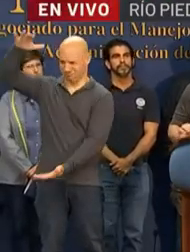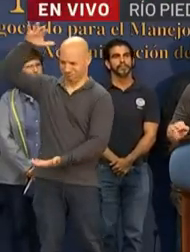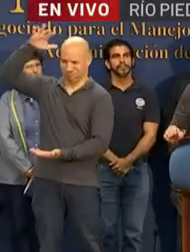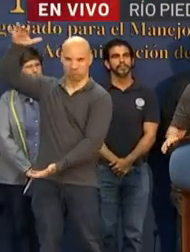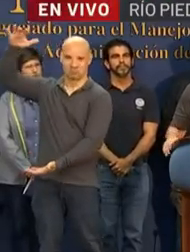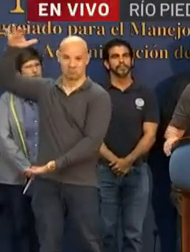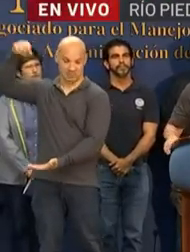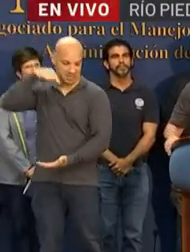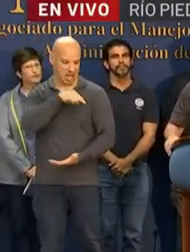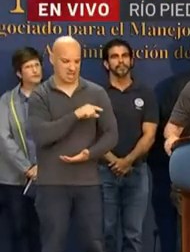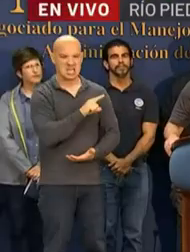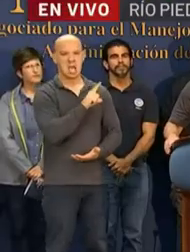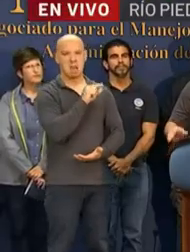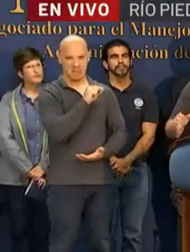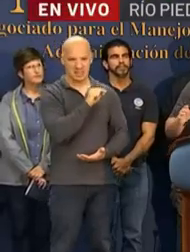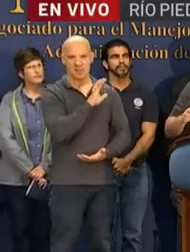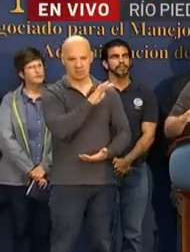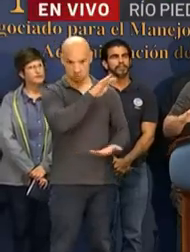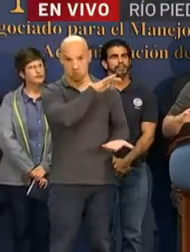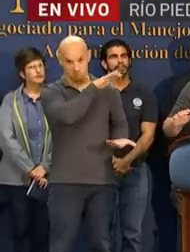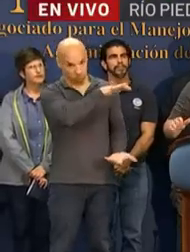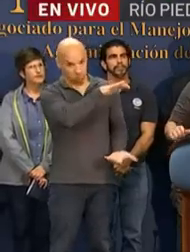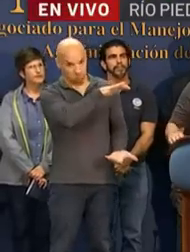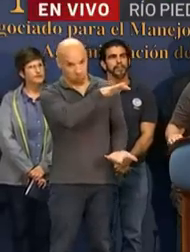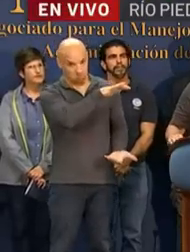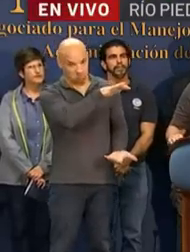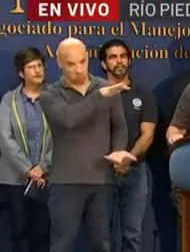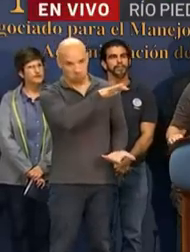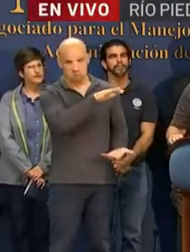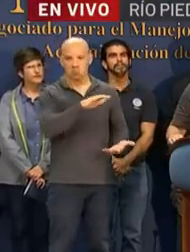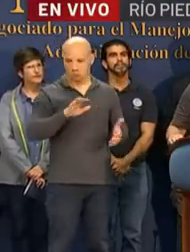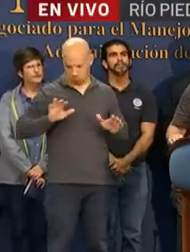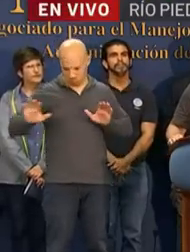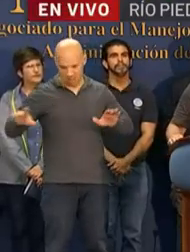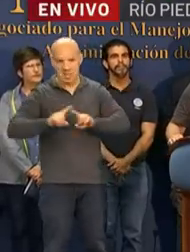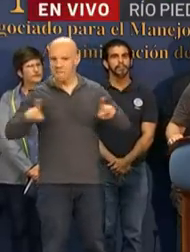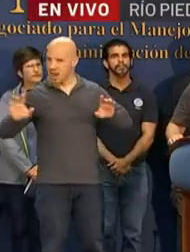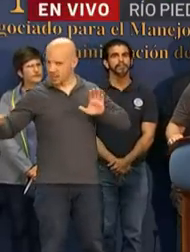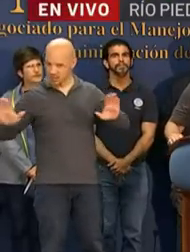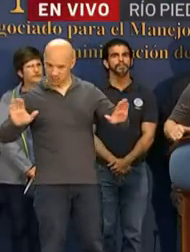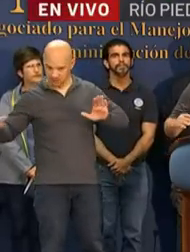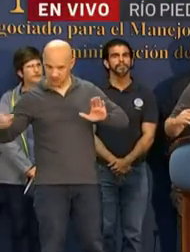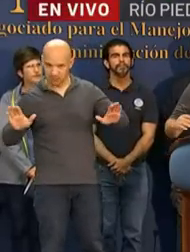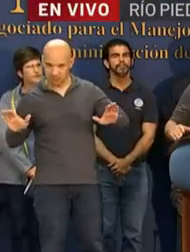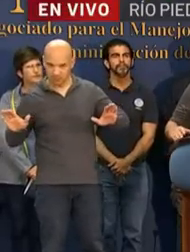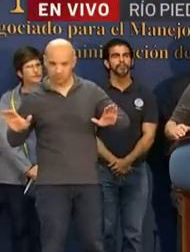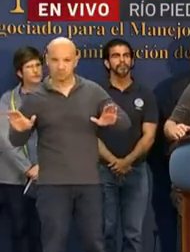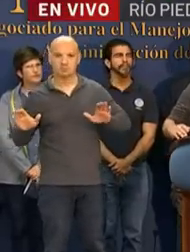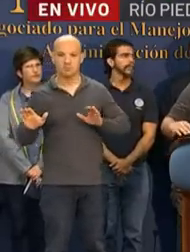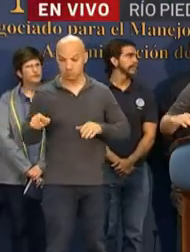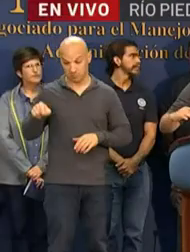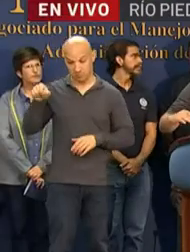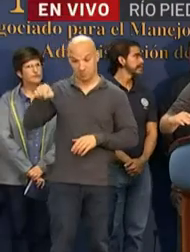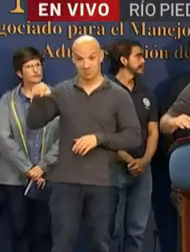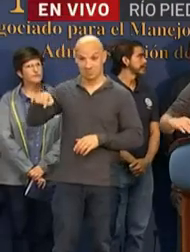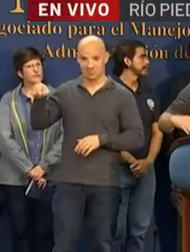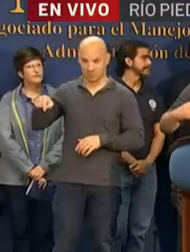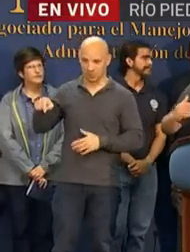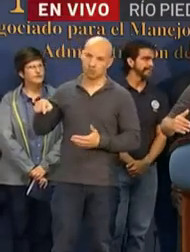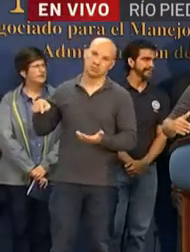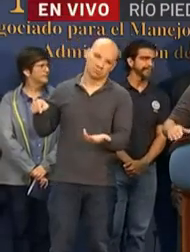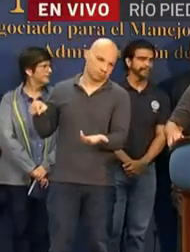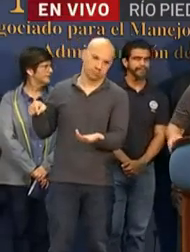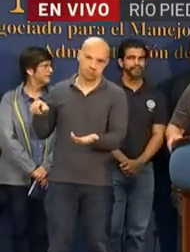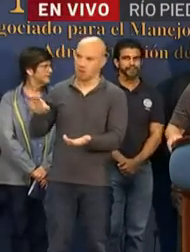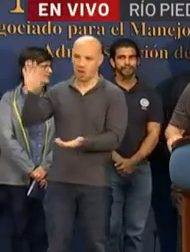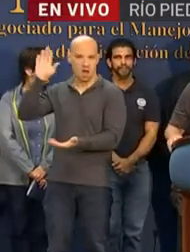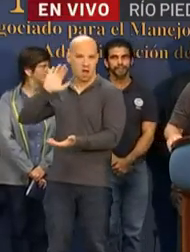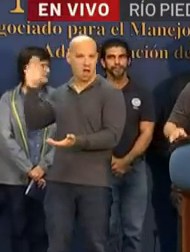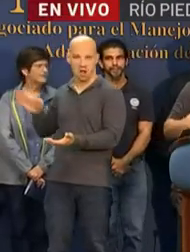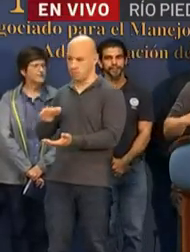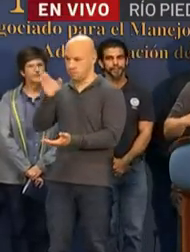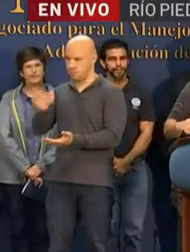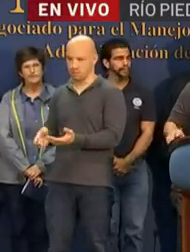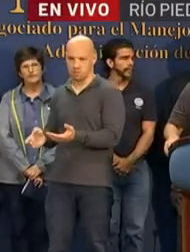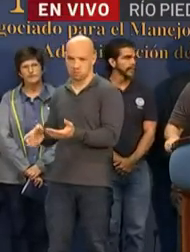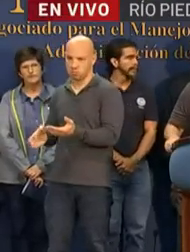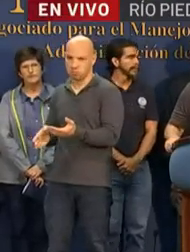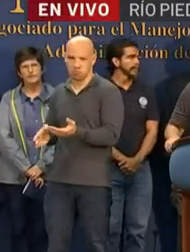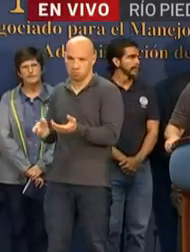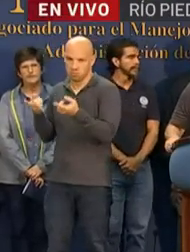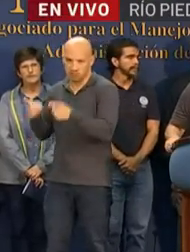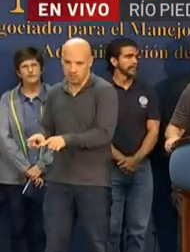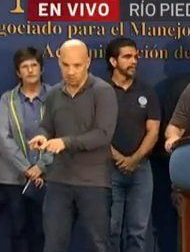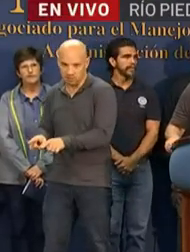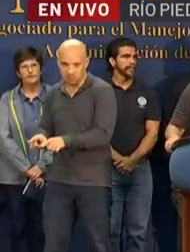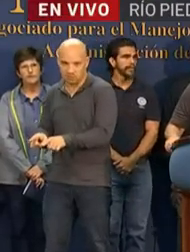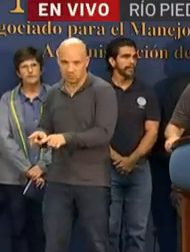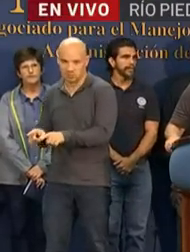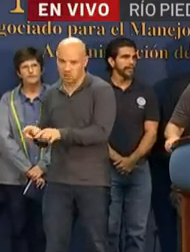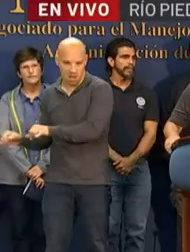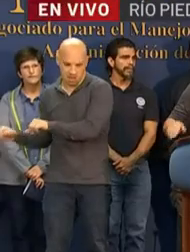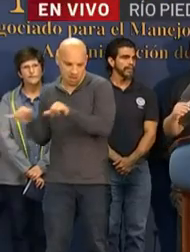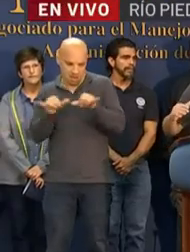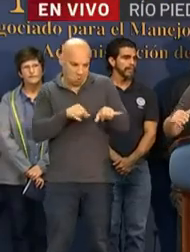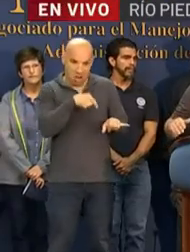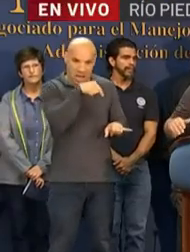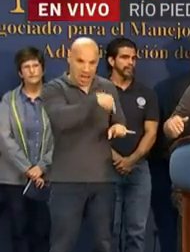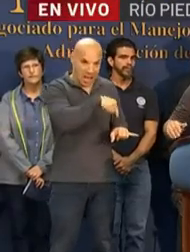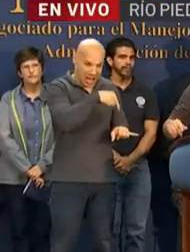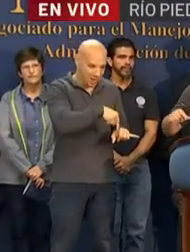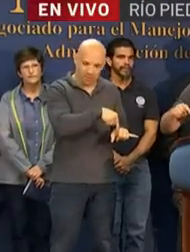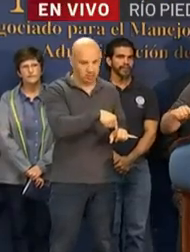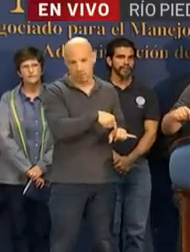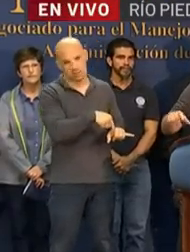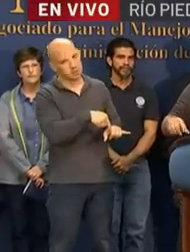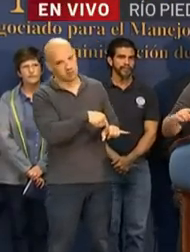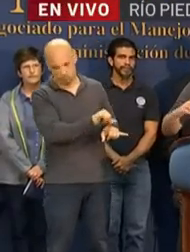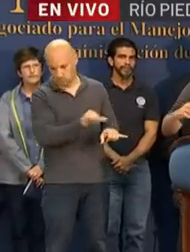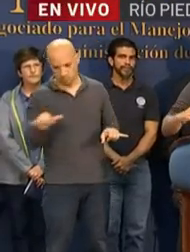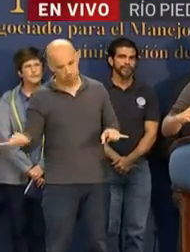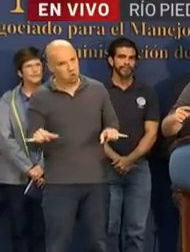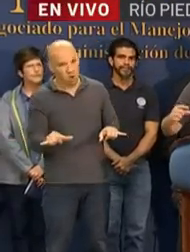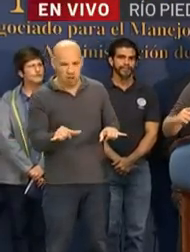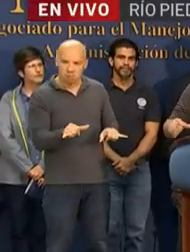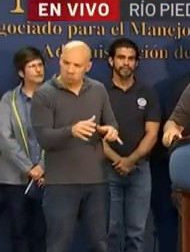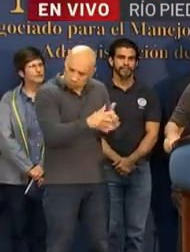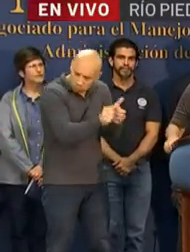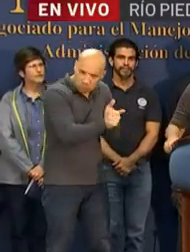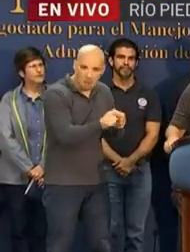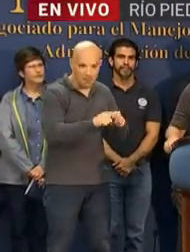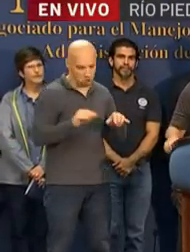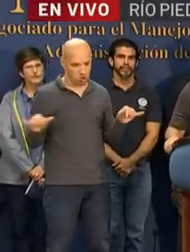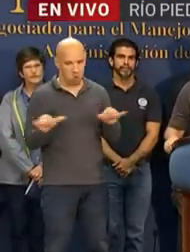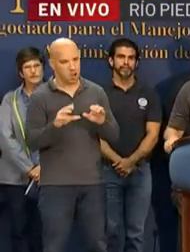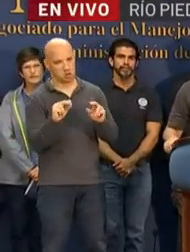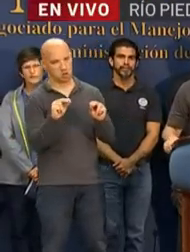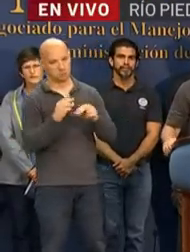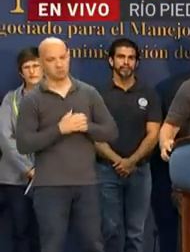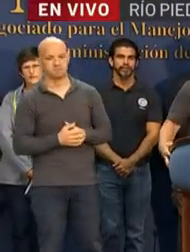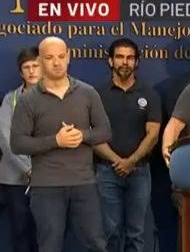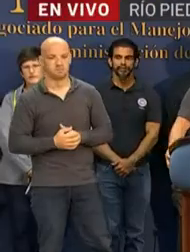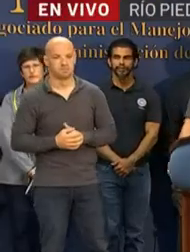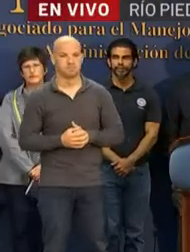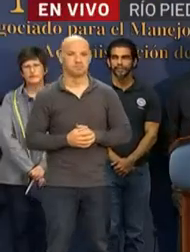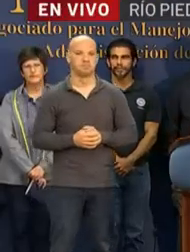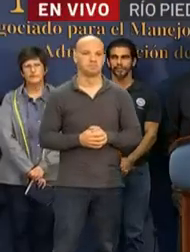LAS LLUVIAS, COMO SERÍA ESTE